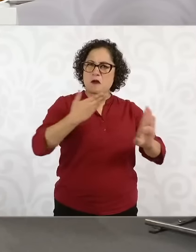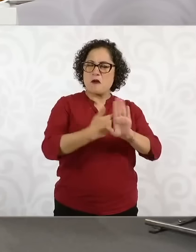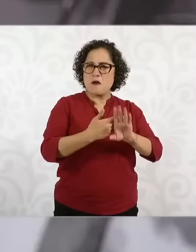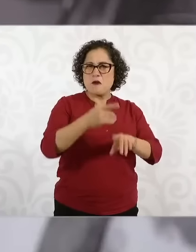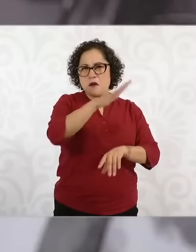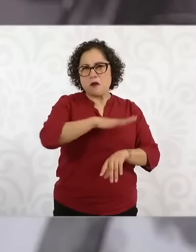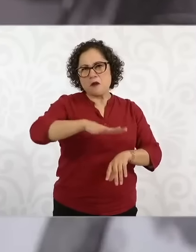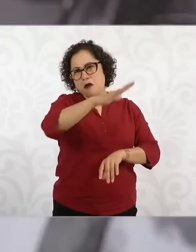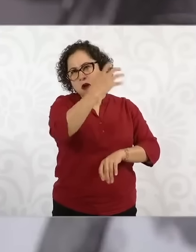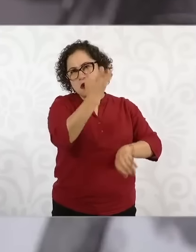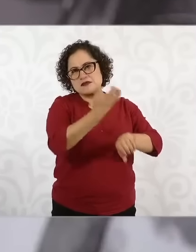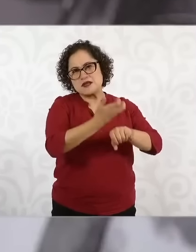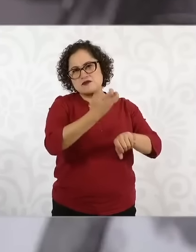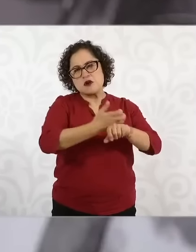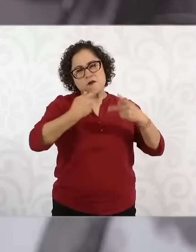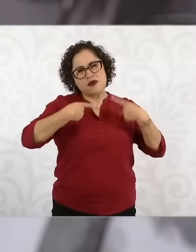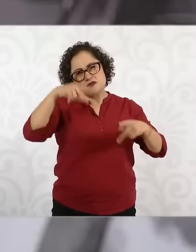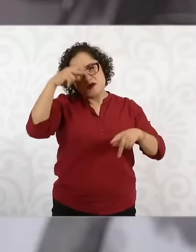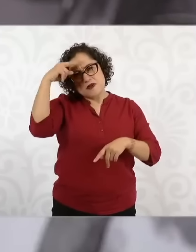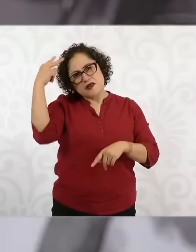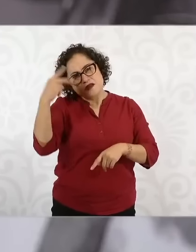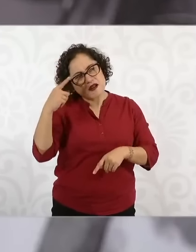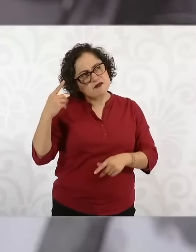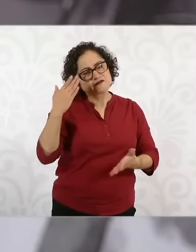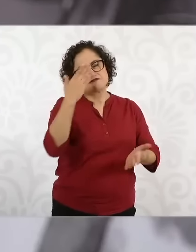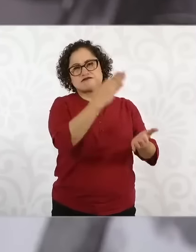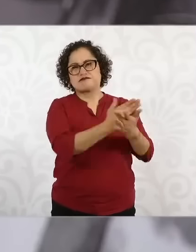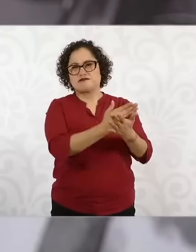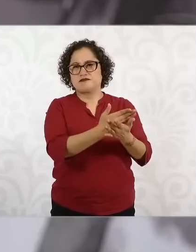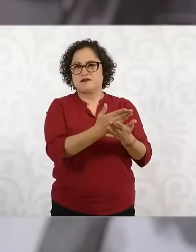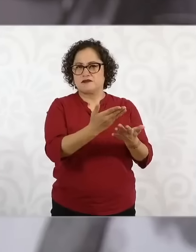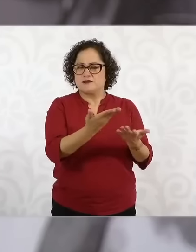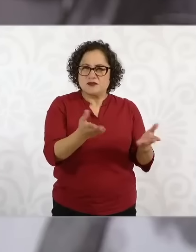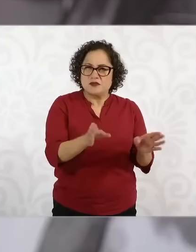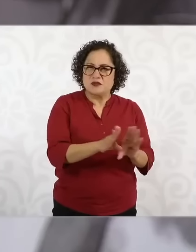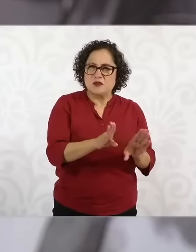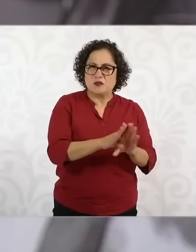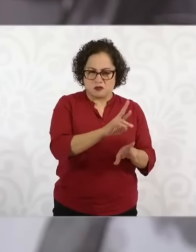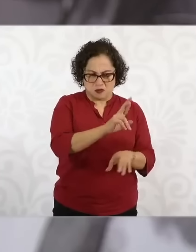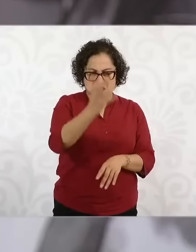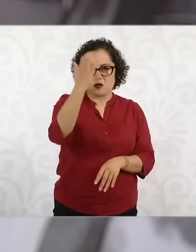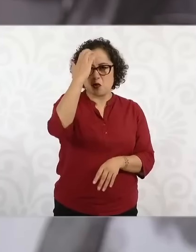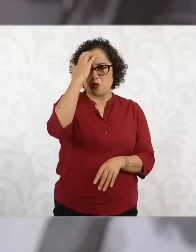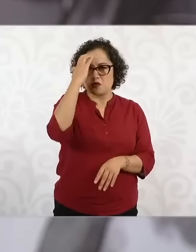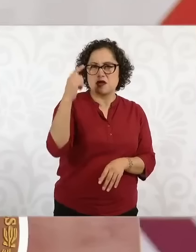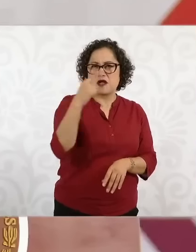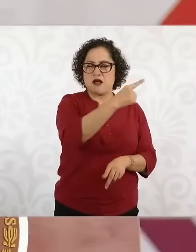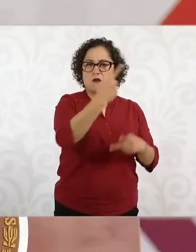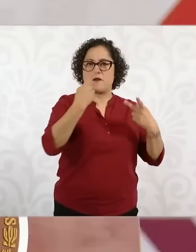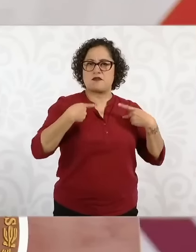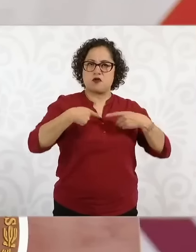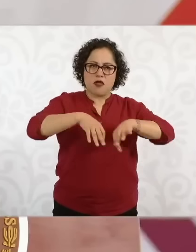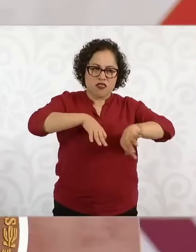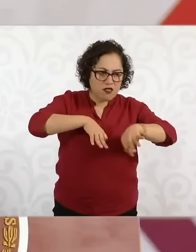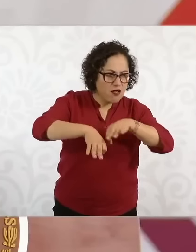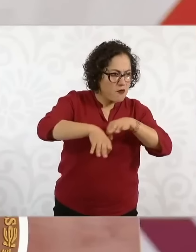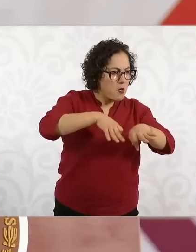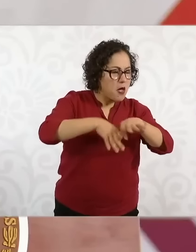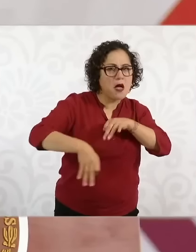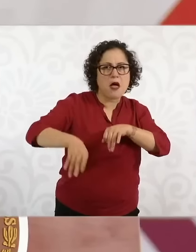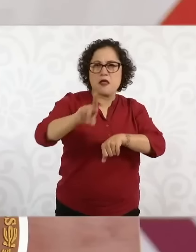reconocimiento de los migrantes mexicanos que trabajan todos los días por ayudar a sus